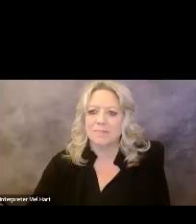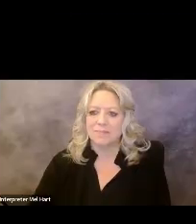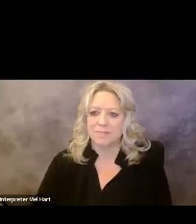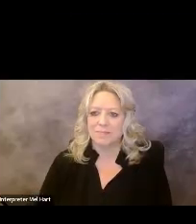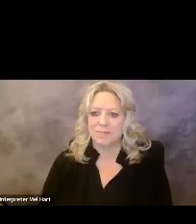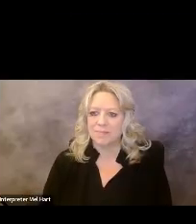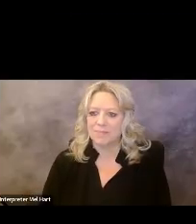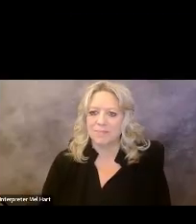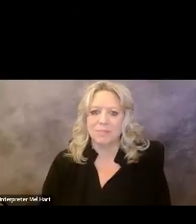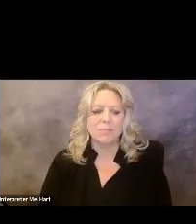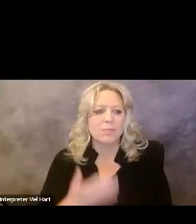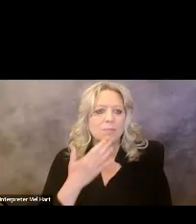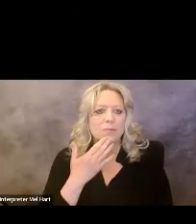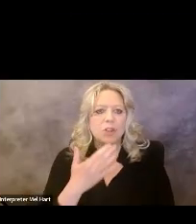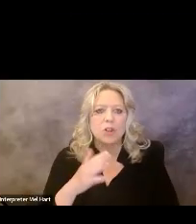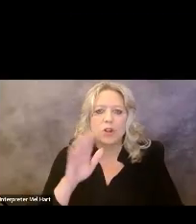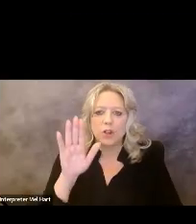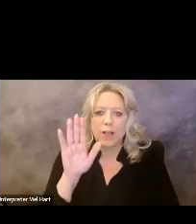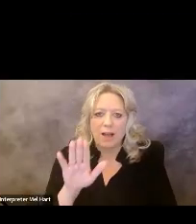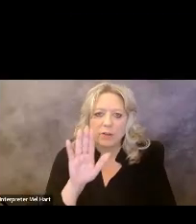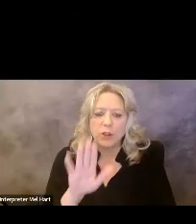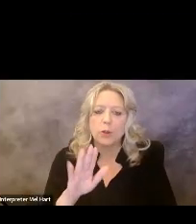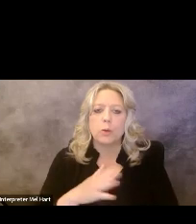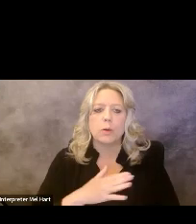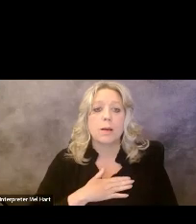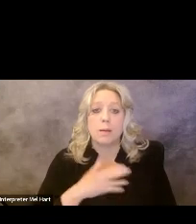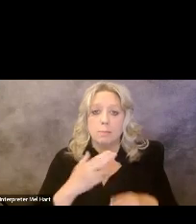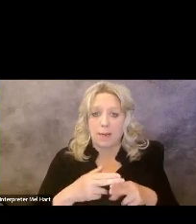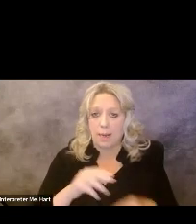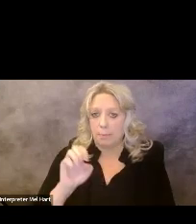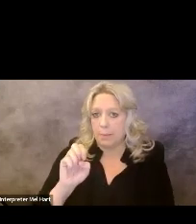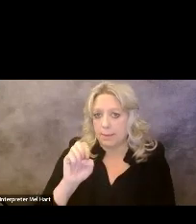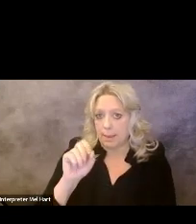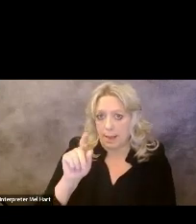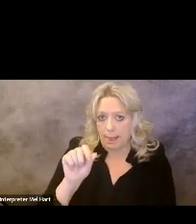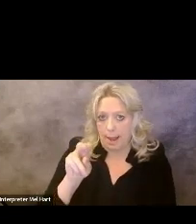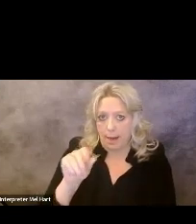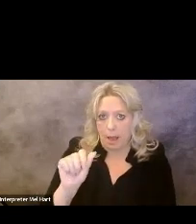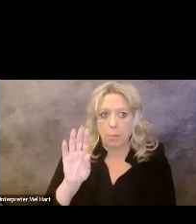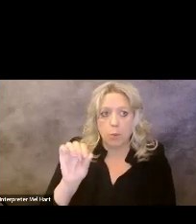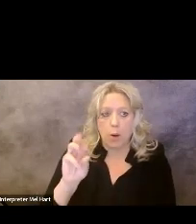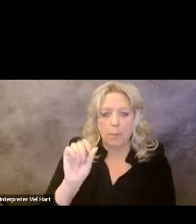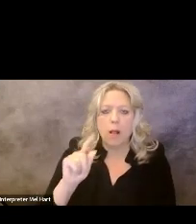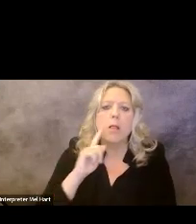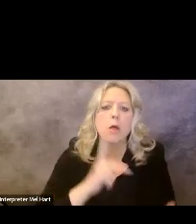bien buenas tardes mi nombre es Elena Bramble soy la directora del programa de Rowell Family